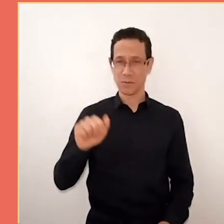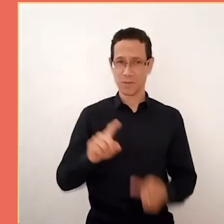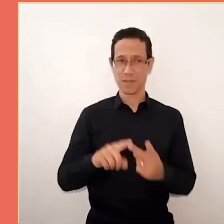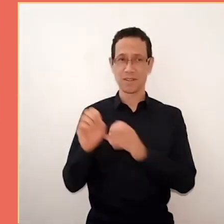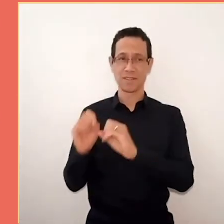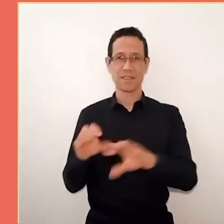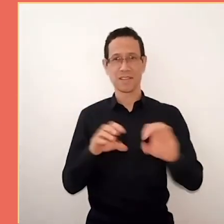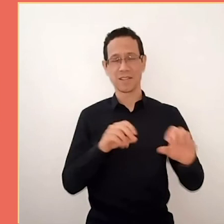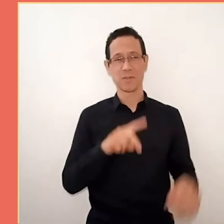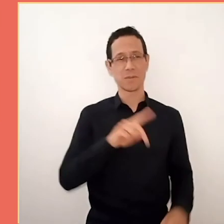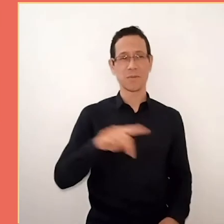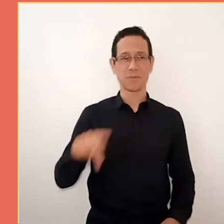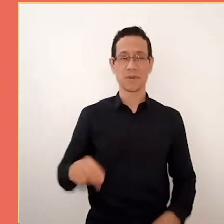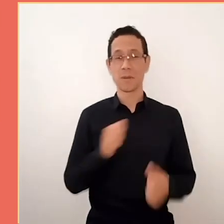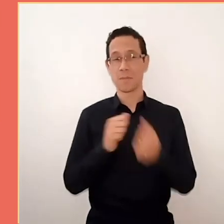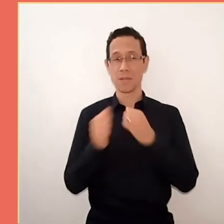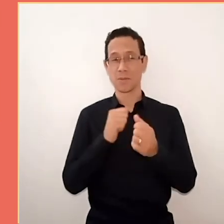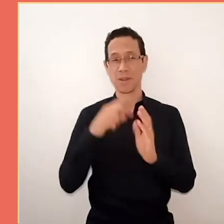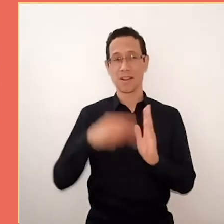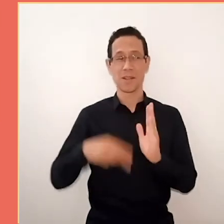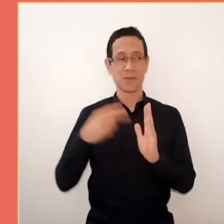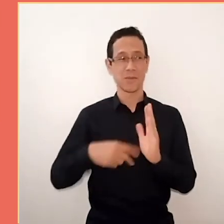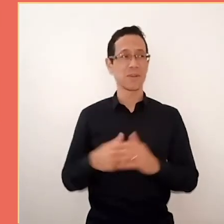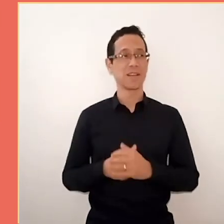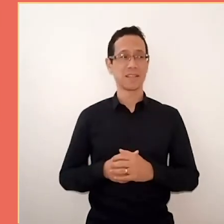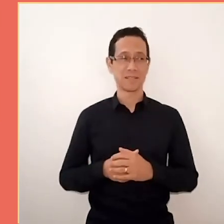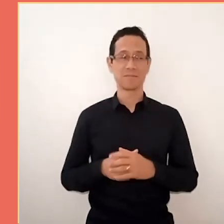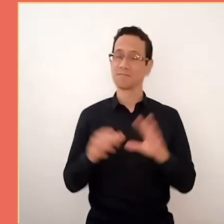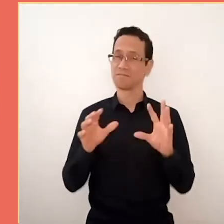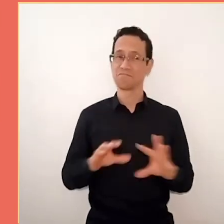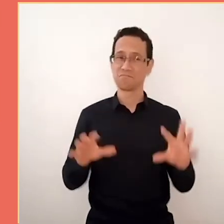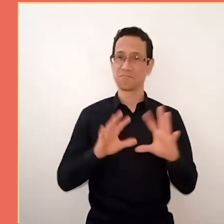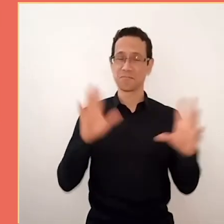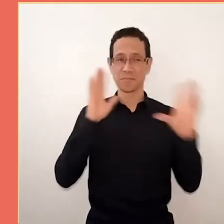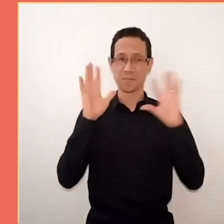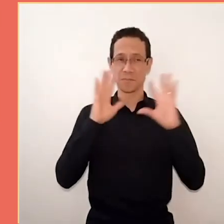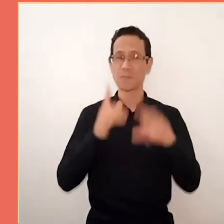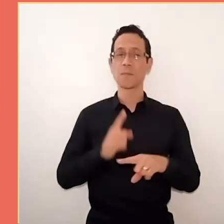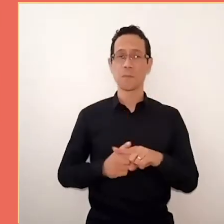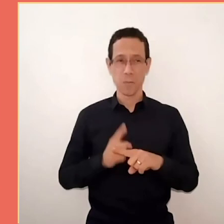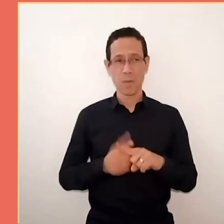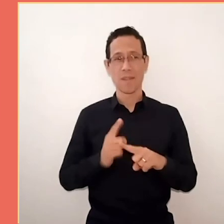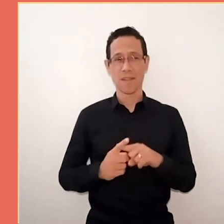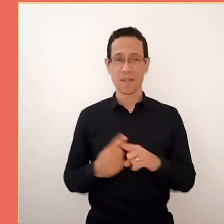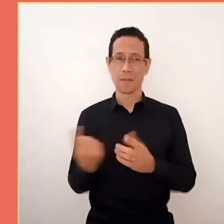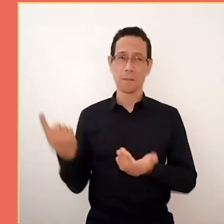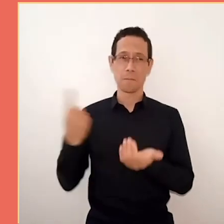e a mediadora de leitura. Então, eu não sei, eu fiquei até pensando depois porque que eu pus nesta ordem? Eu acho que essa ordem, a gente poderia